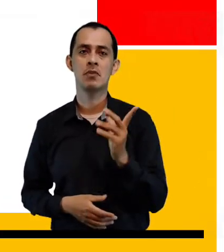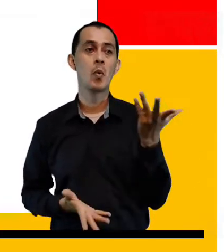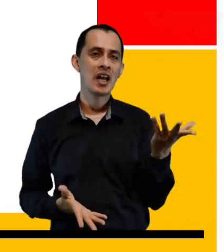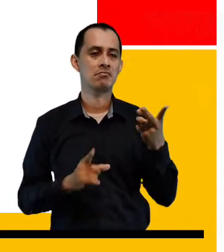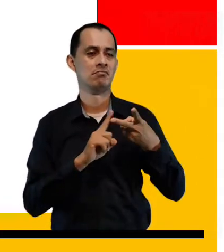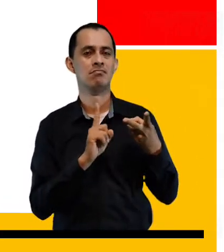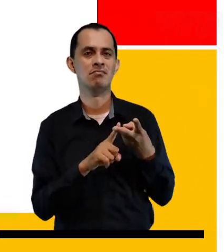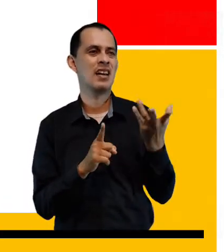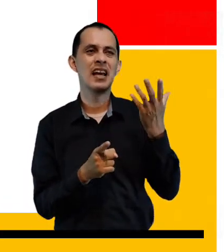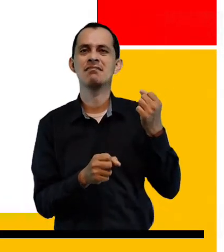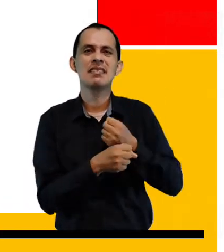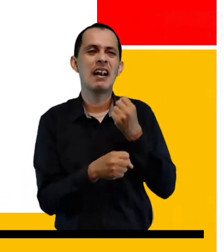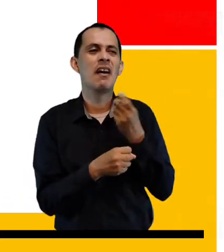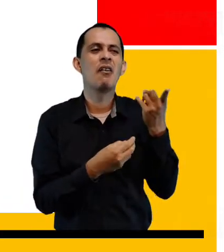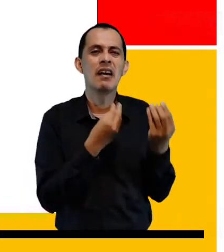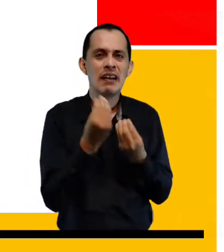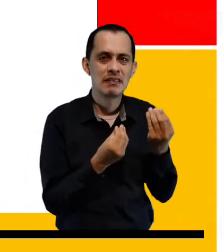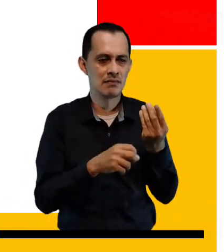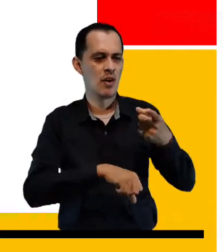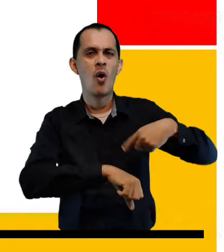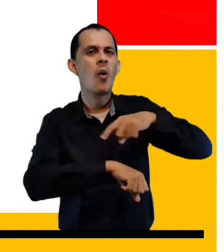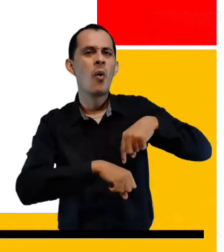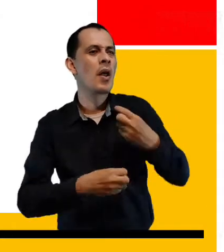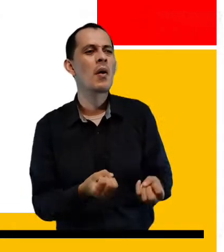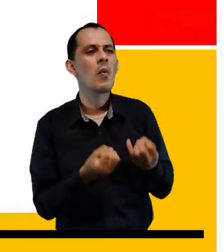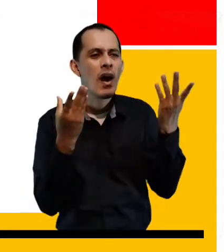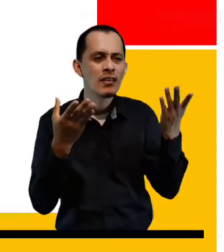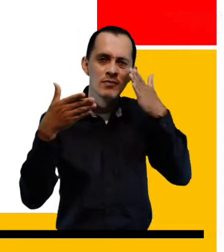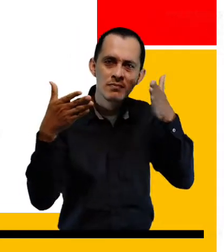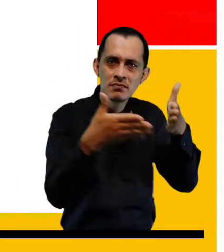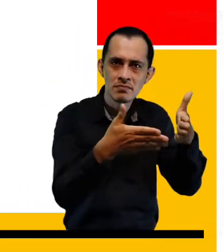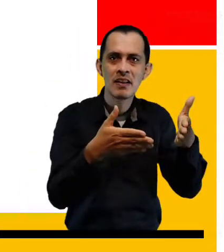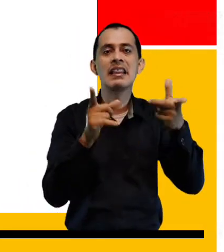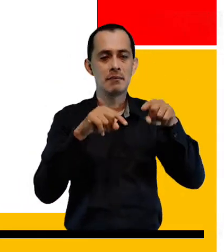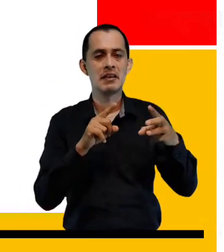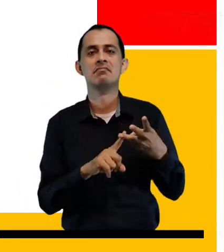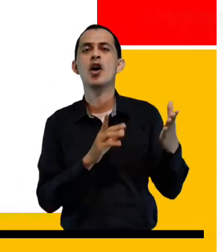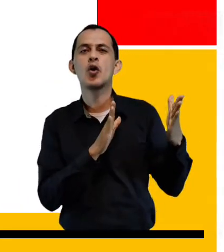que incluye horas y tiempo de dedicación, sino también los cursos que se ofreció,